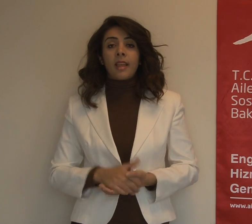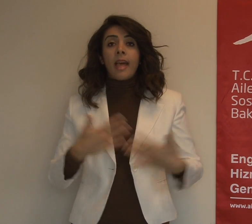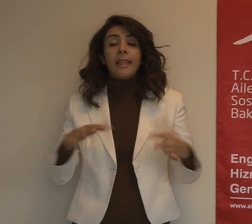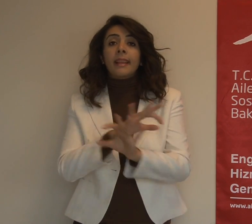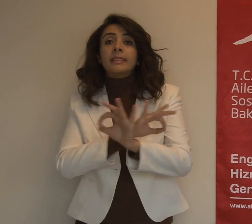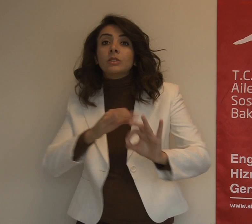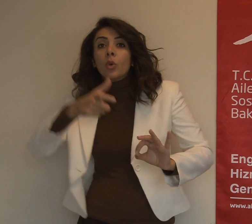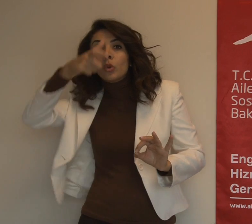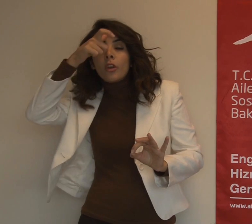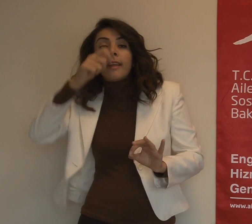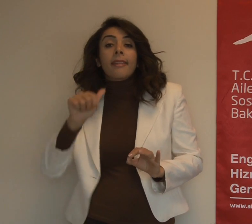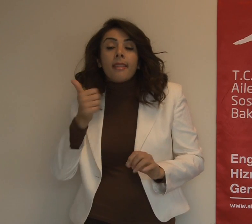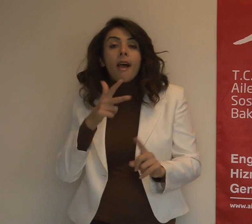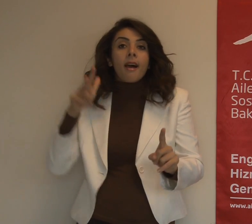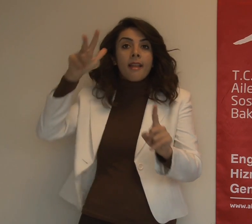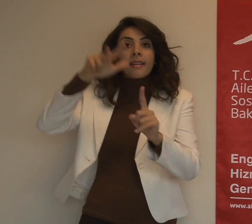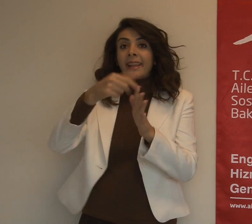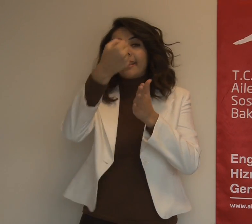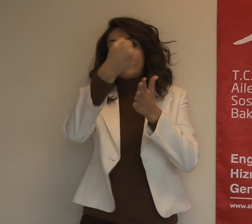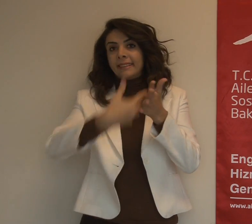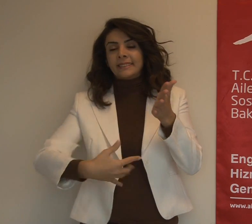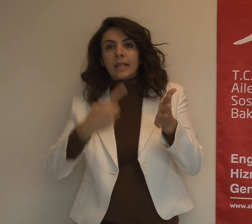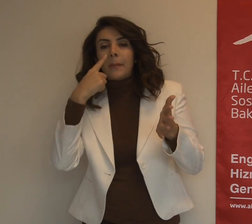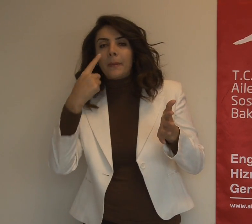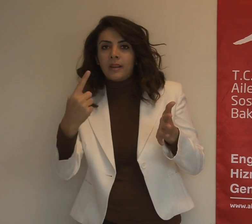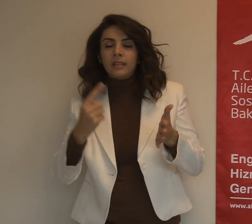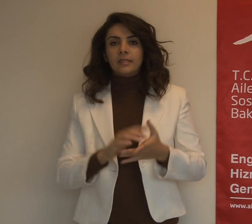"ENGELSİZ TÜRKİYE'YE DEĞER KATANLAR"